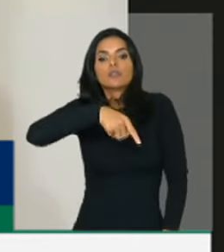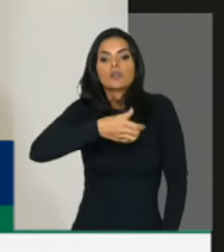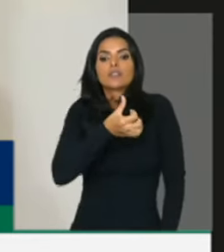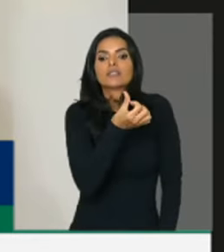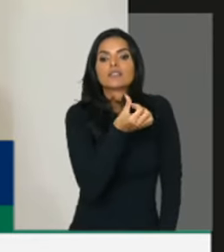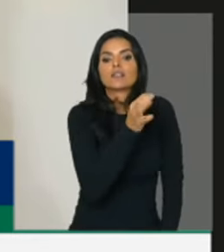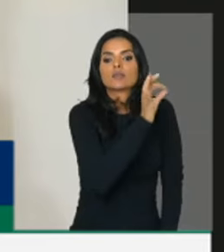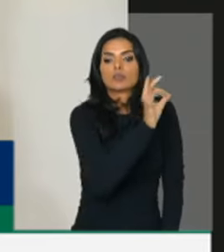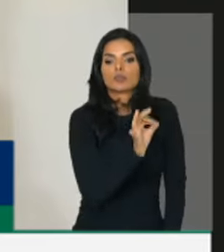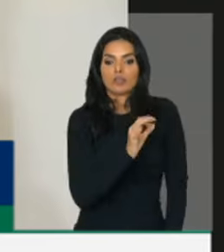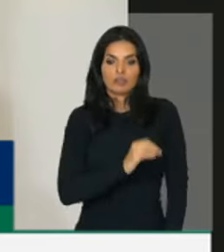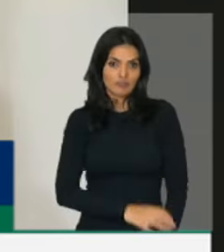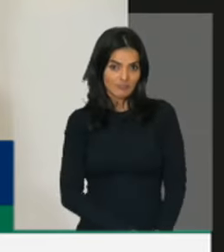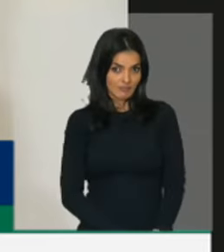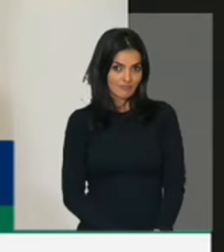SEU TERRITÓRIO. E TEM 13,8%